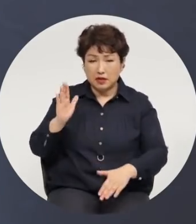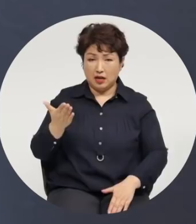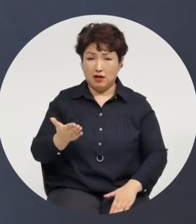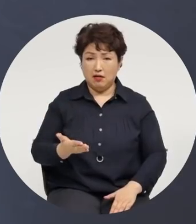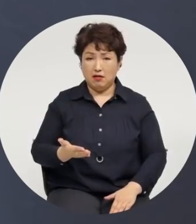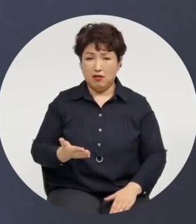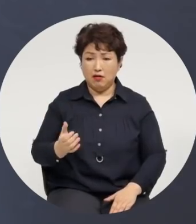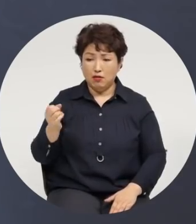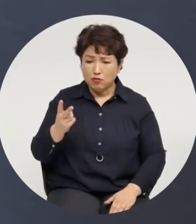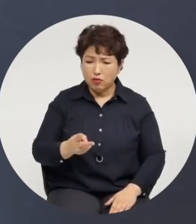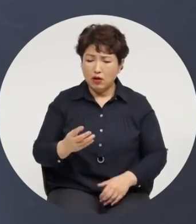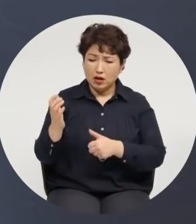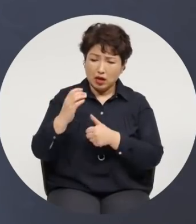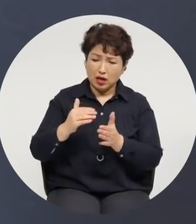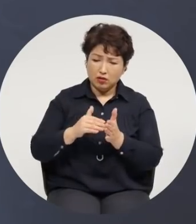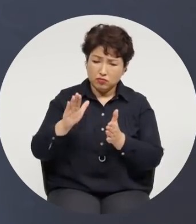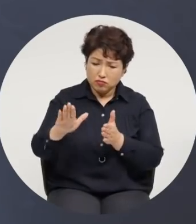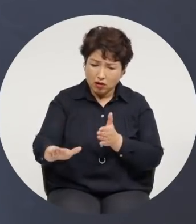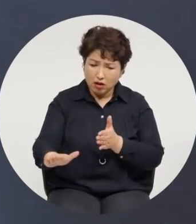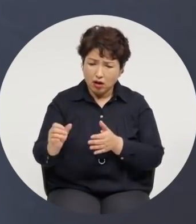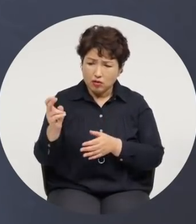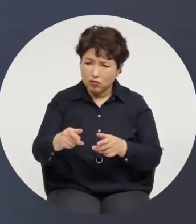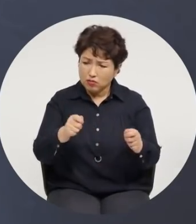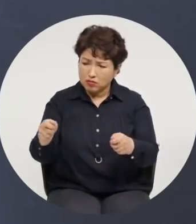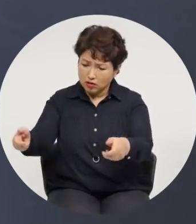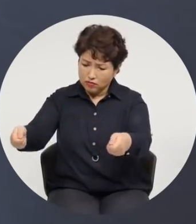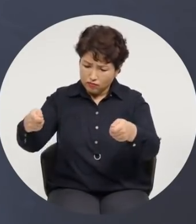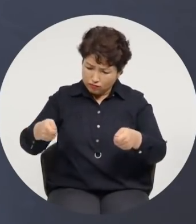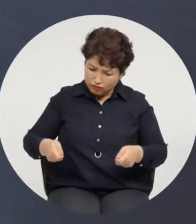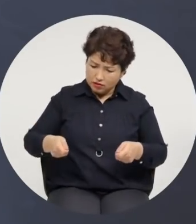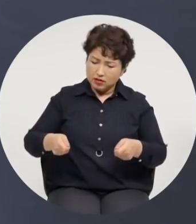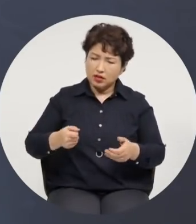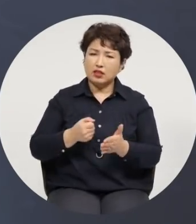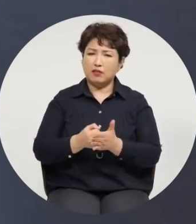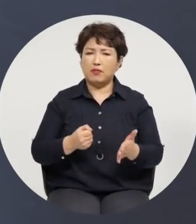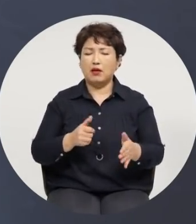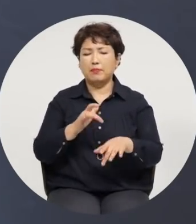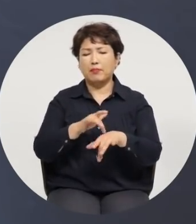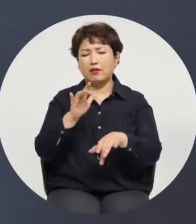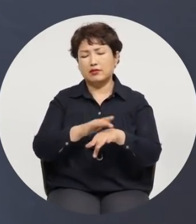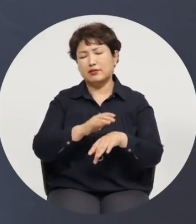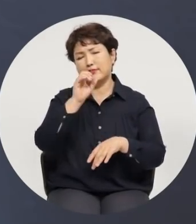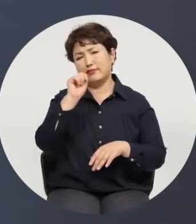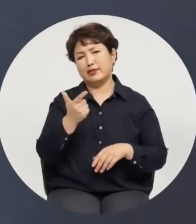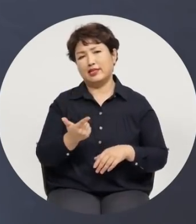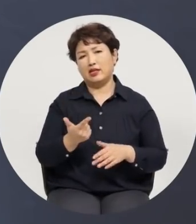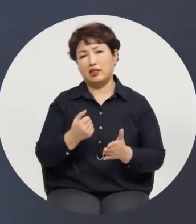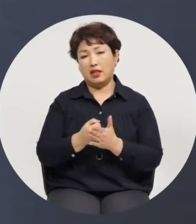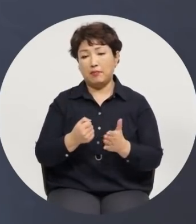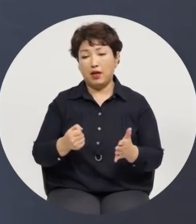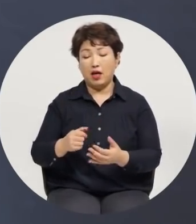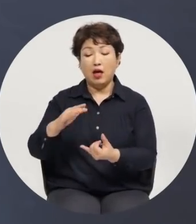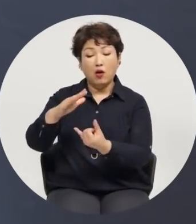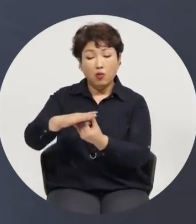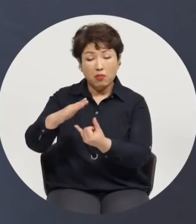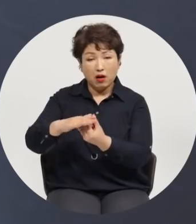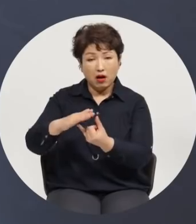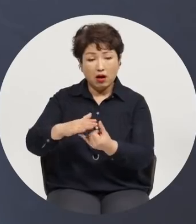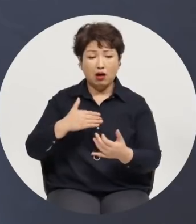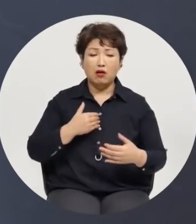밥을 차려주기 때문에 버릇이 나빠져요 그래서 절대로 애들하고는 감정싸움을 하면 안 됩니다